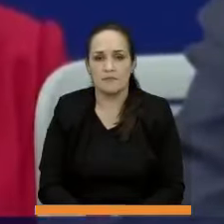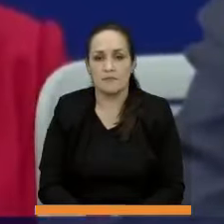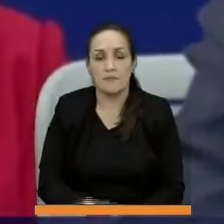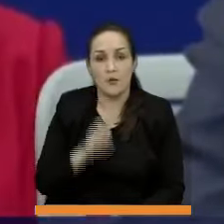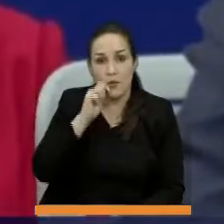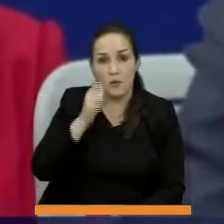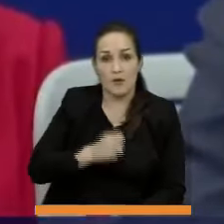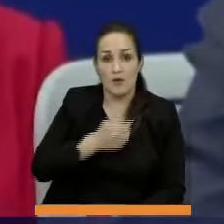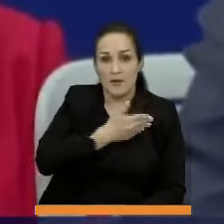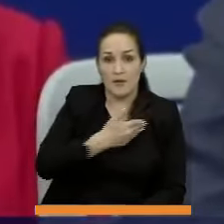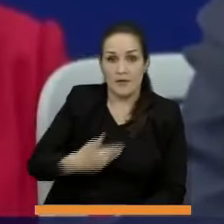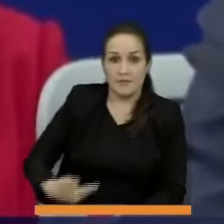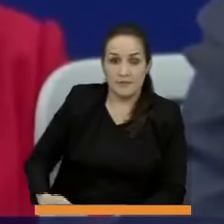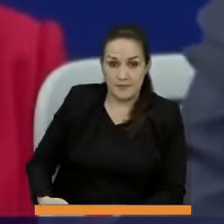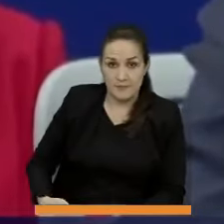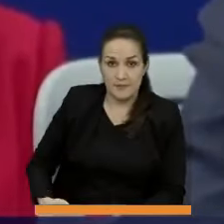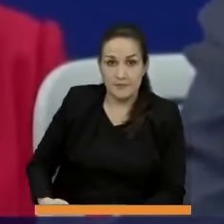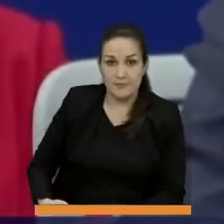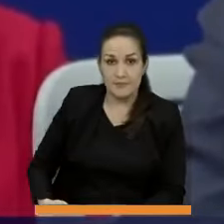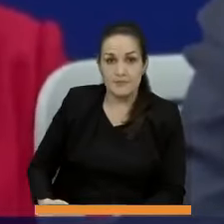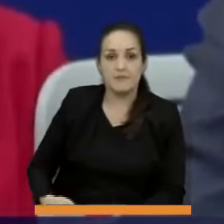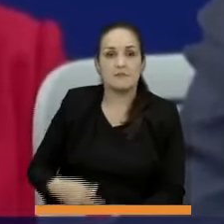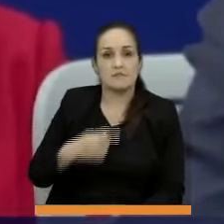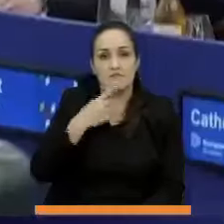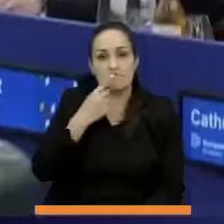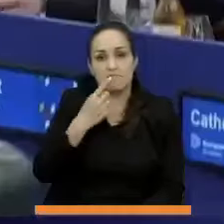CON LAS ELECCIONES ESTADOUNIDENSES SE HA CERRADO UN CAPíTULO, EL